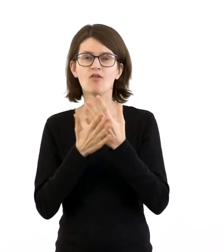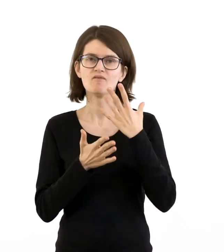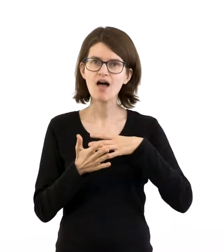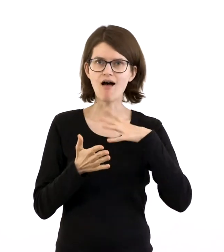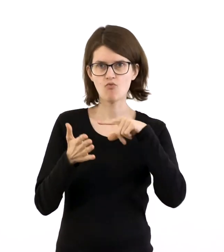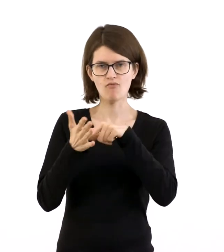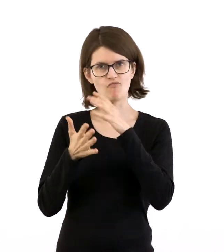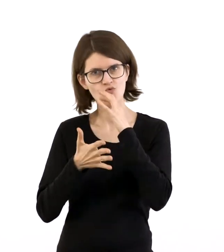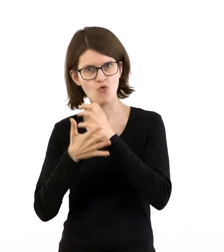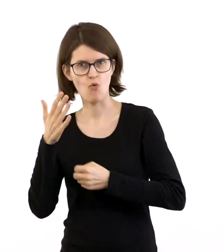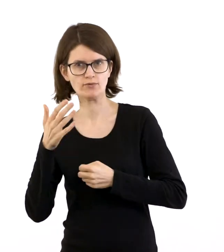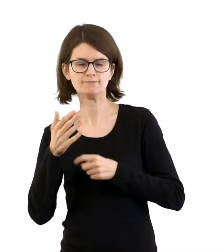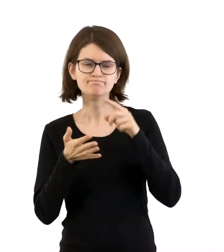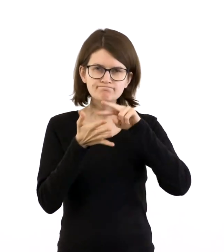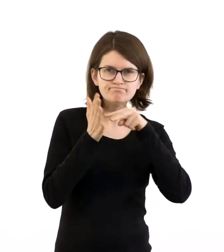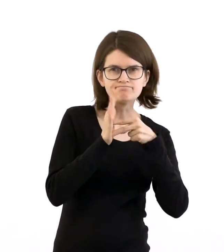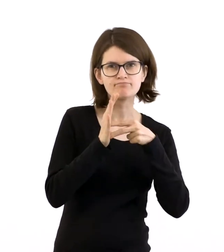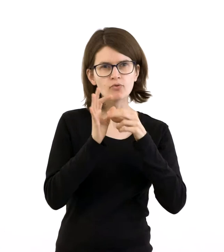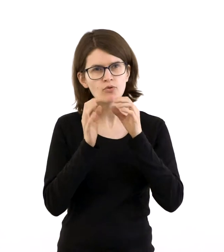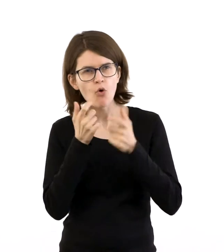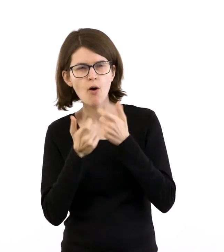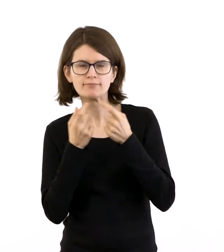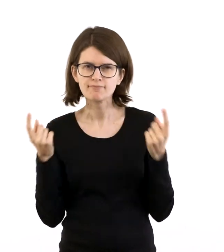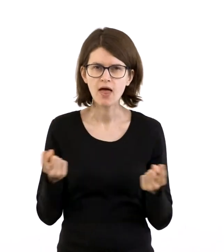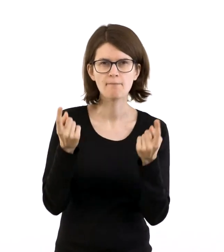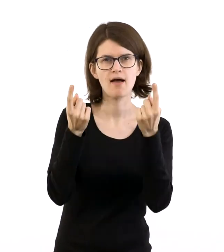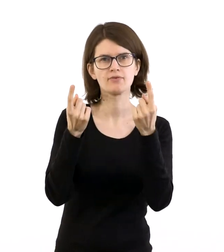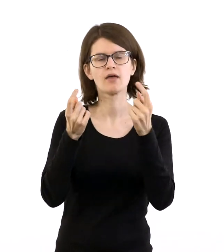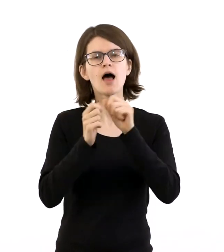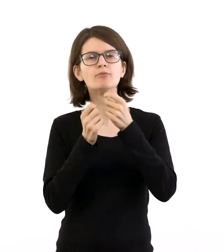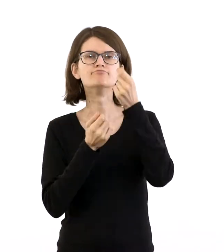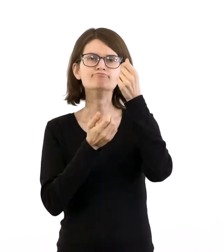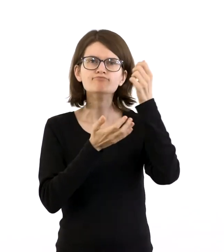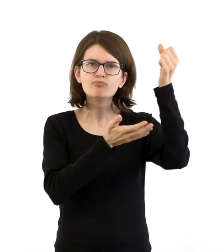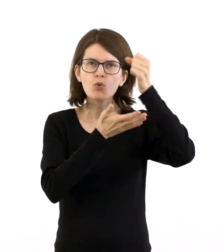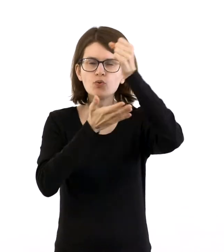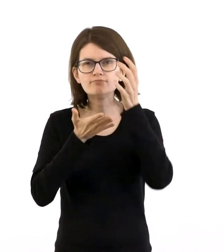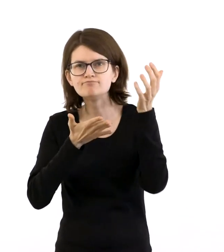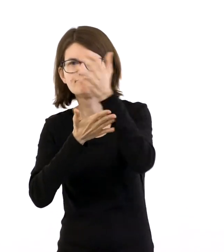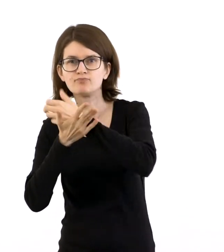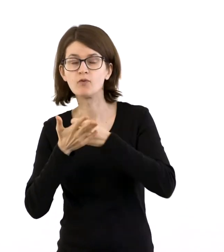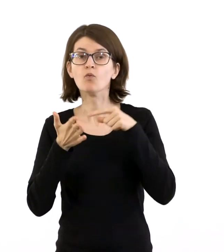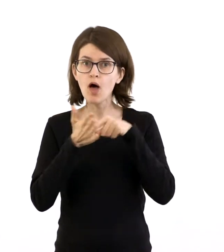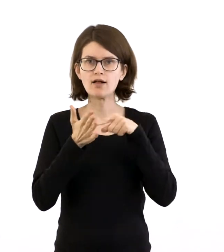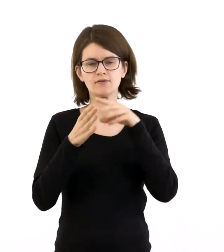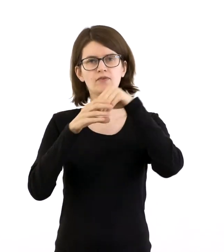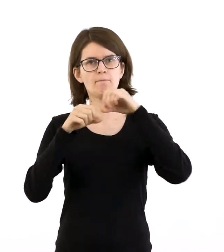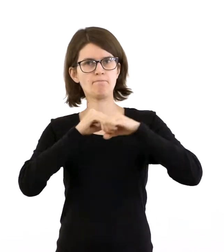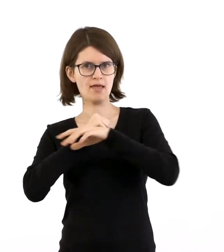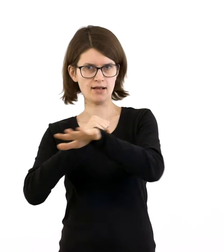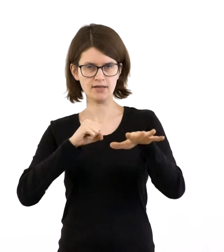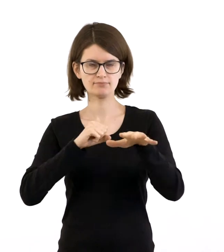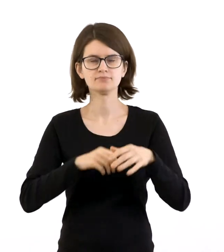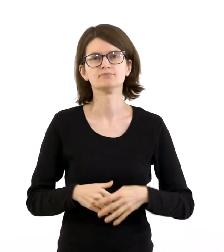warto to wykorzystać i zaplanować przeprowadzenie kampanii promocyjnej lub fundraisingowej w mediach społecznościowych.